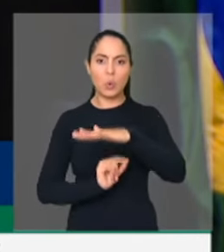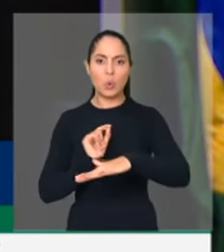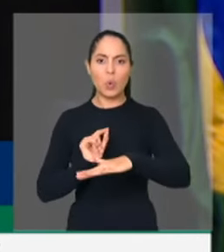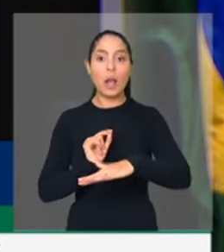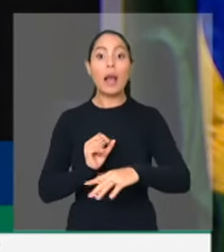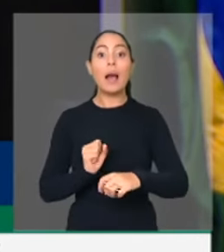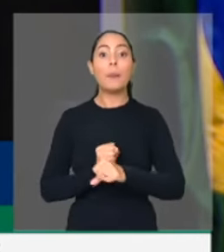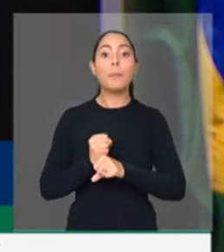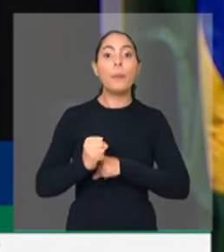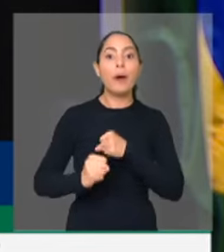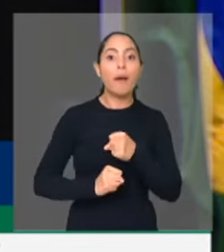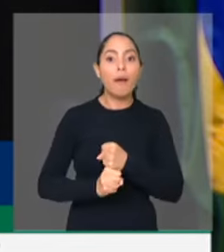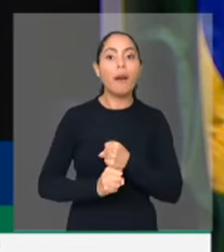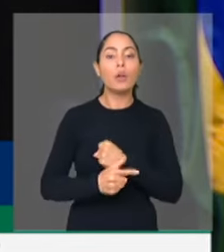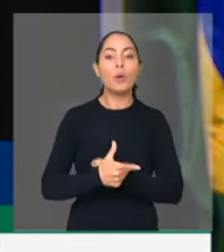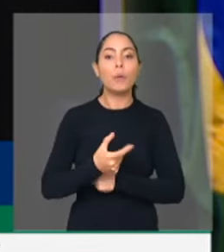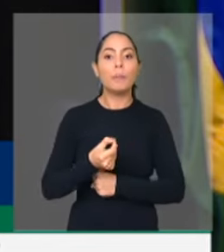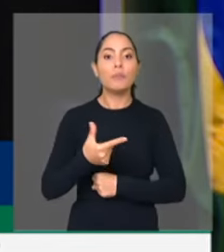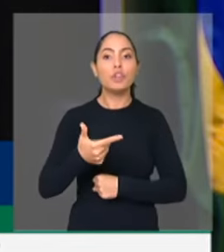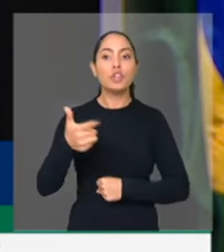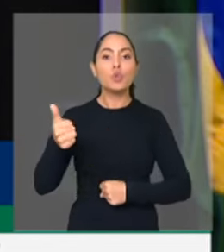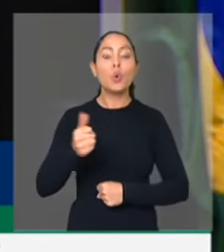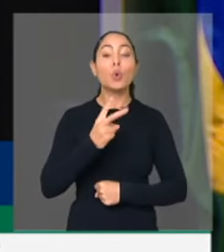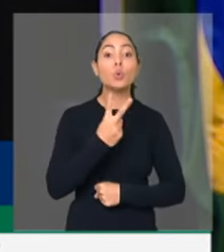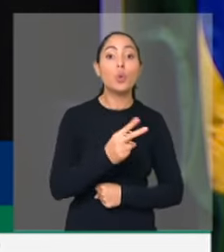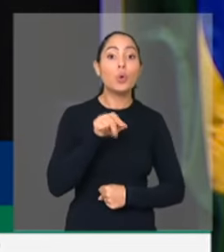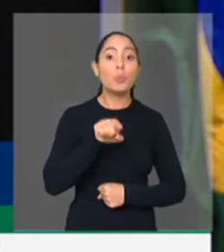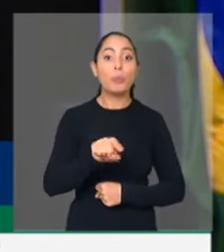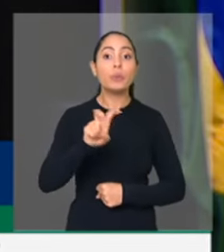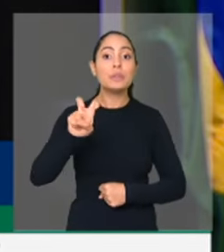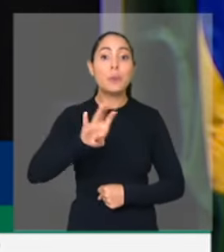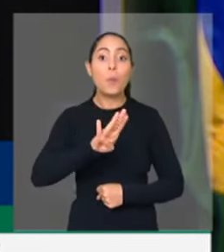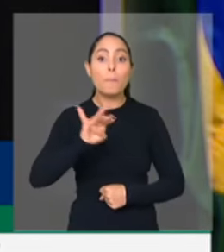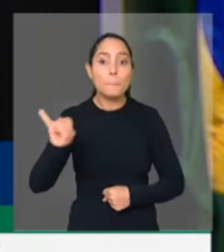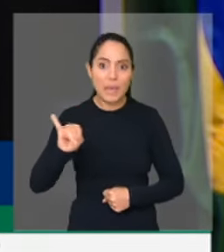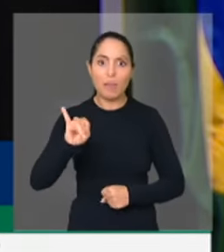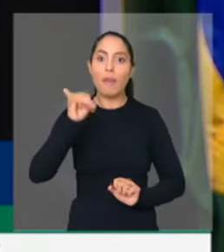CONSIDERANDO A ADESÃO AO PROGRAMA PELAS PESSOAS JURÍDICAS TRIBUTADAS PELO LUCRO REAL. CONCLUI-SE